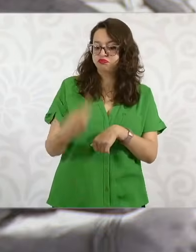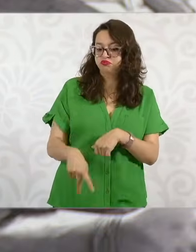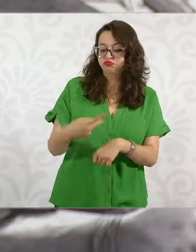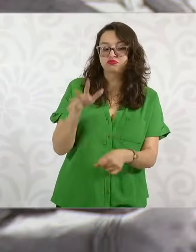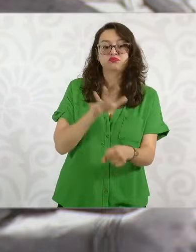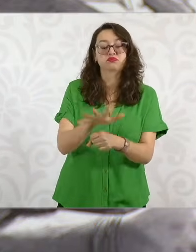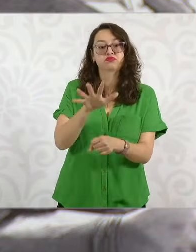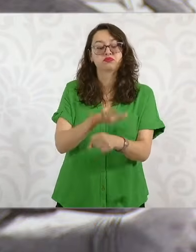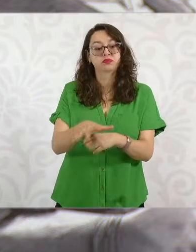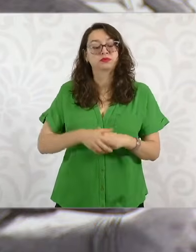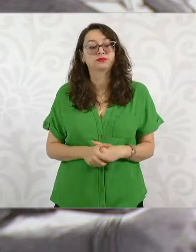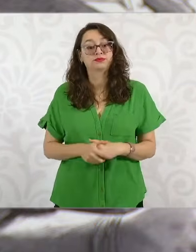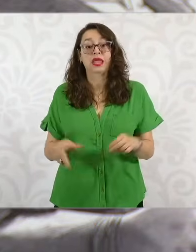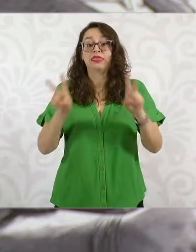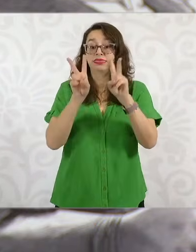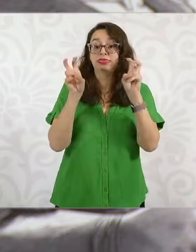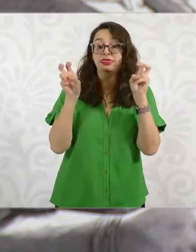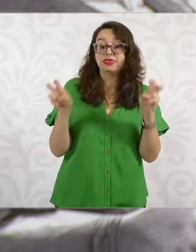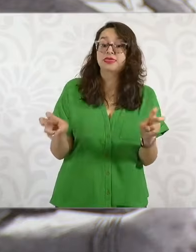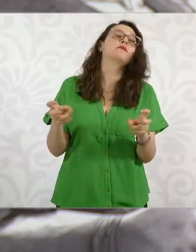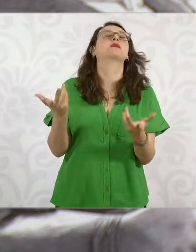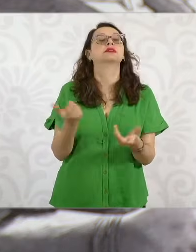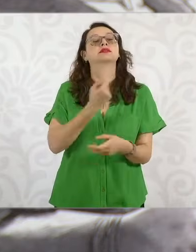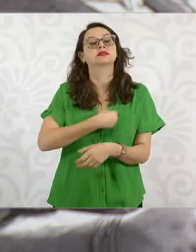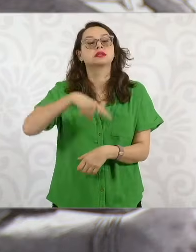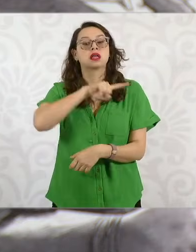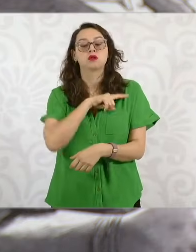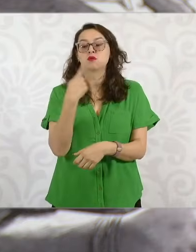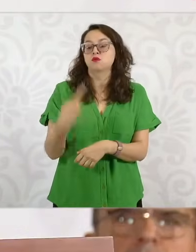Hablar de soberanía sanitaria significa garantizar que México tenga la capacidad